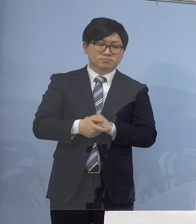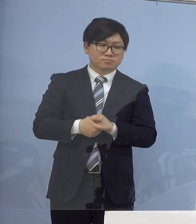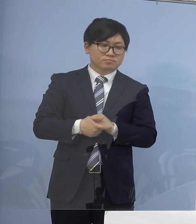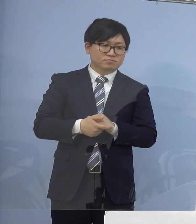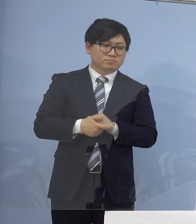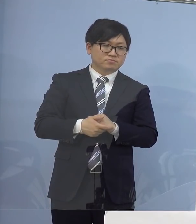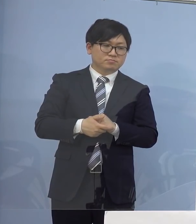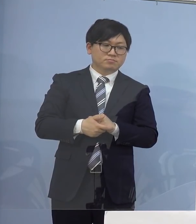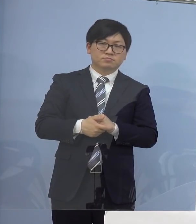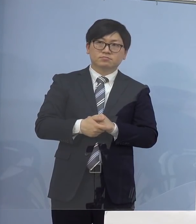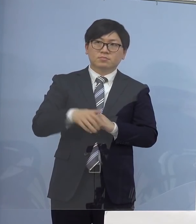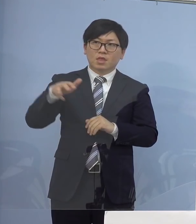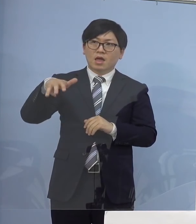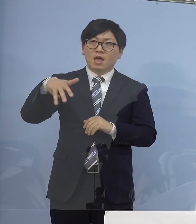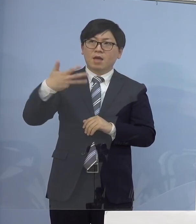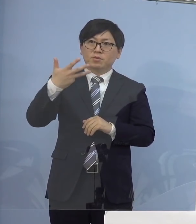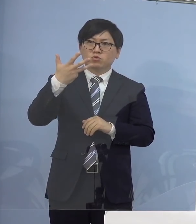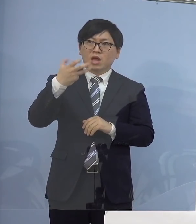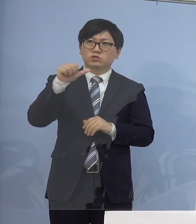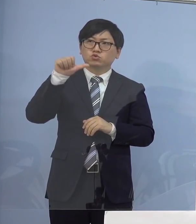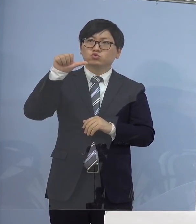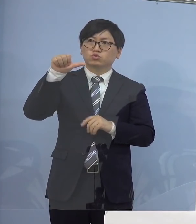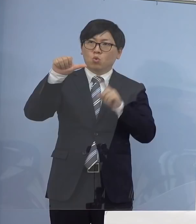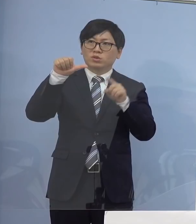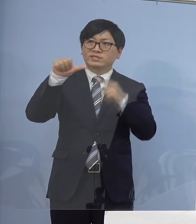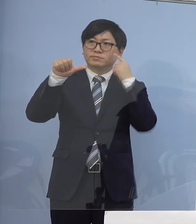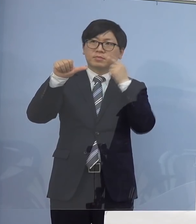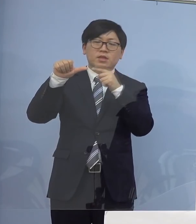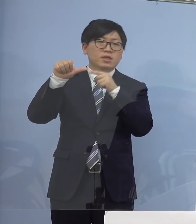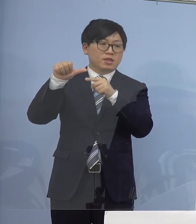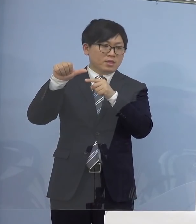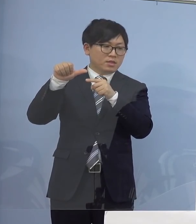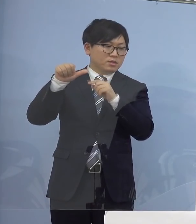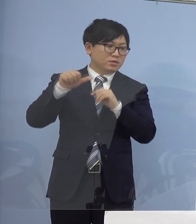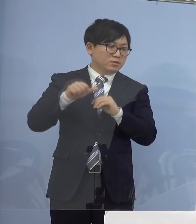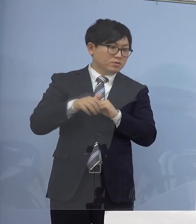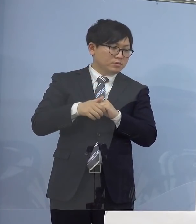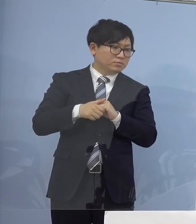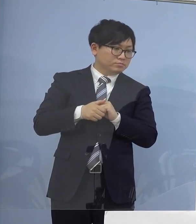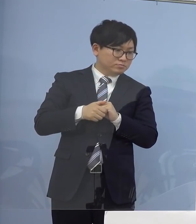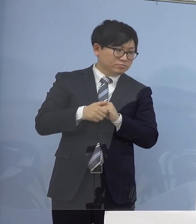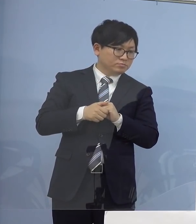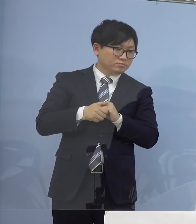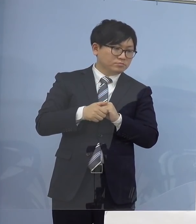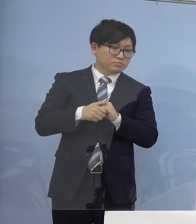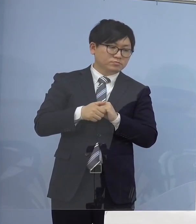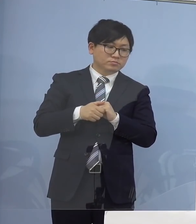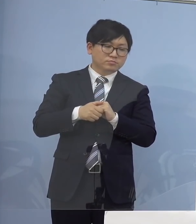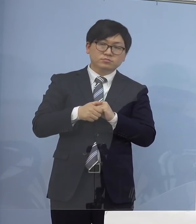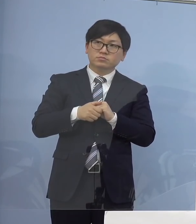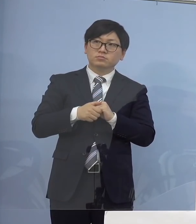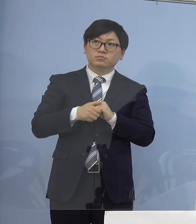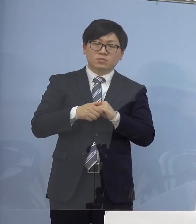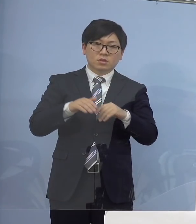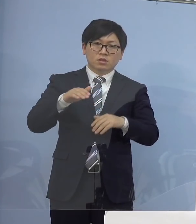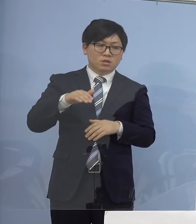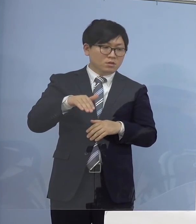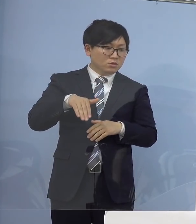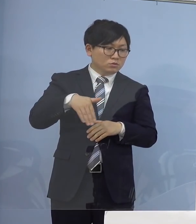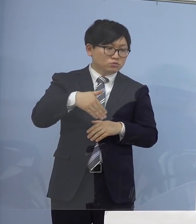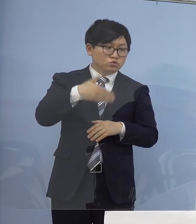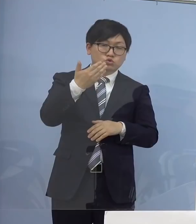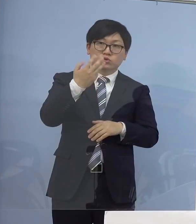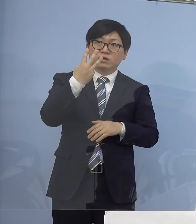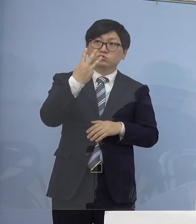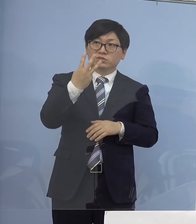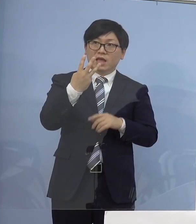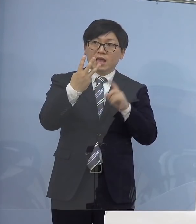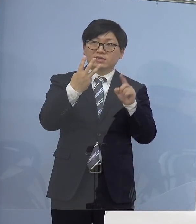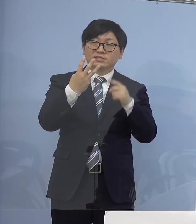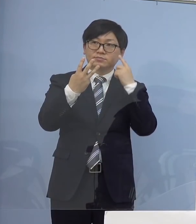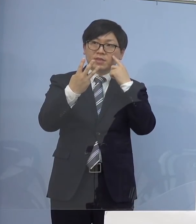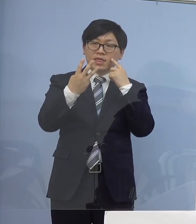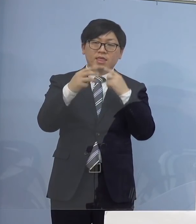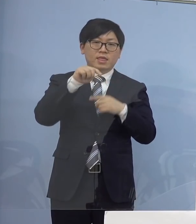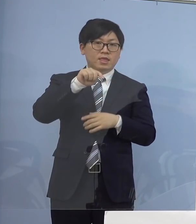885例目の方と903例目の方が 団体職員となっているんですけれど